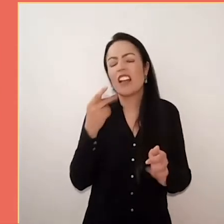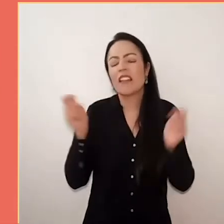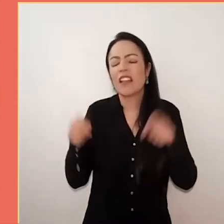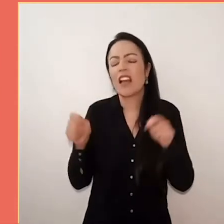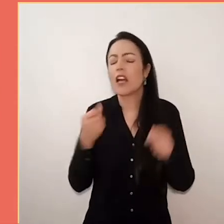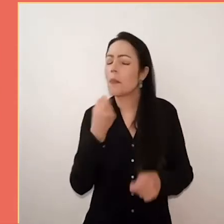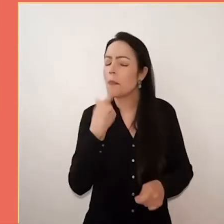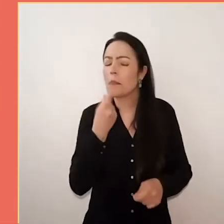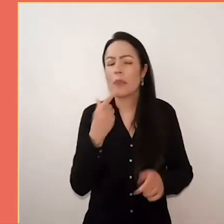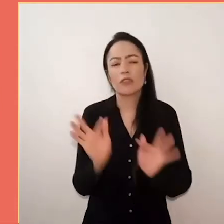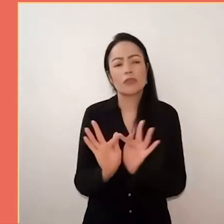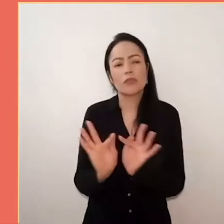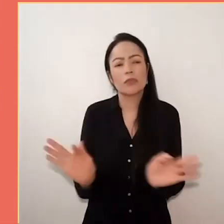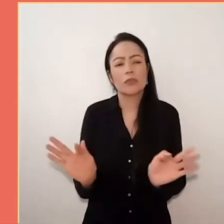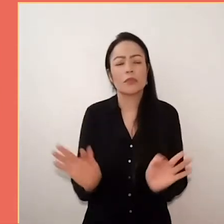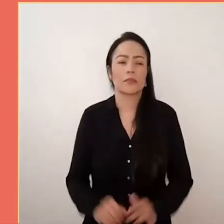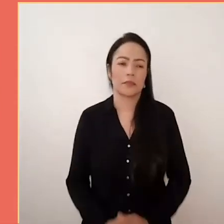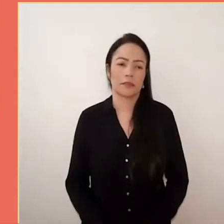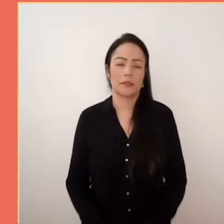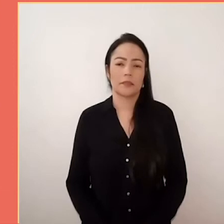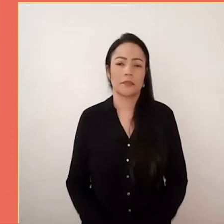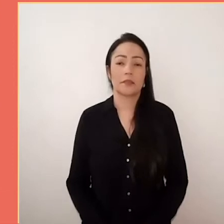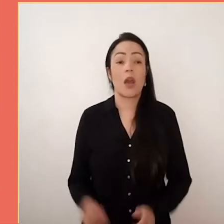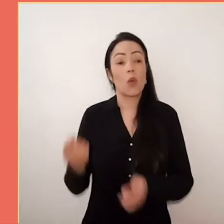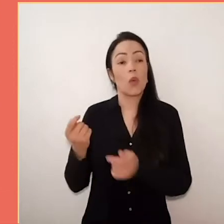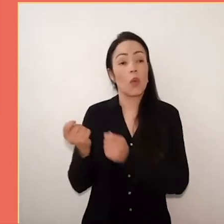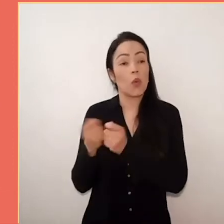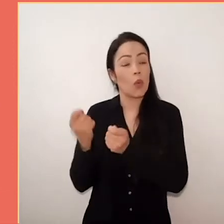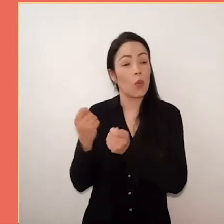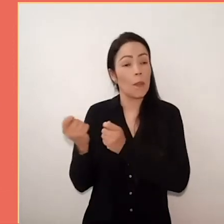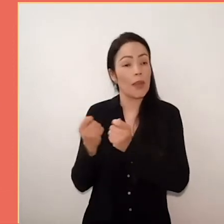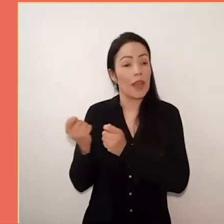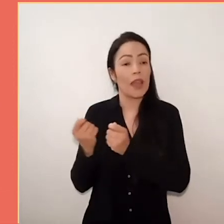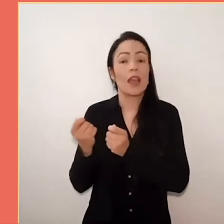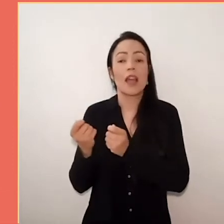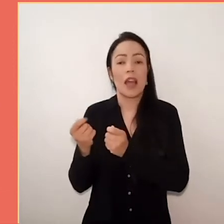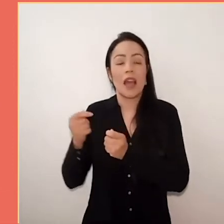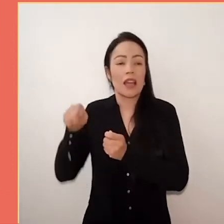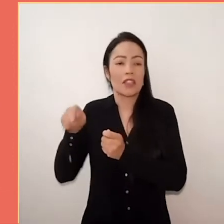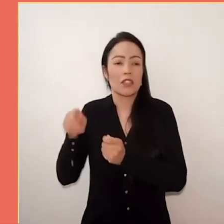favorecimento da economia em lugar de favorecimento da saúde,